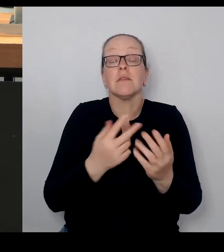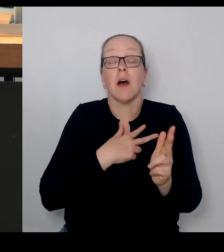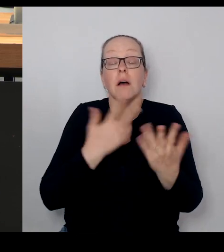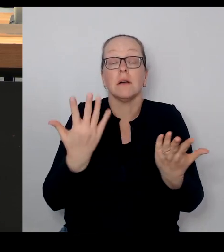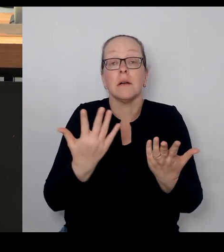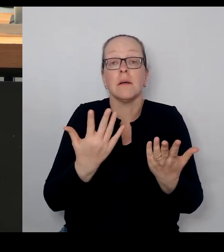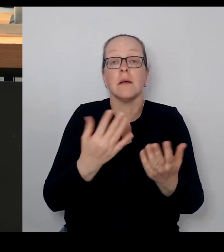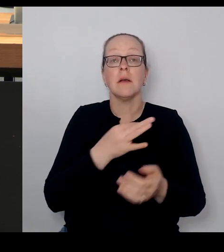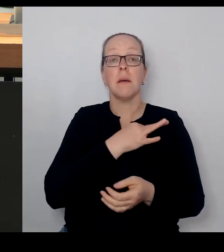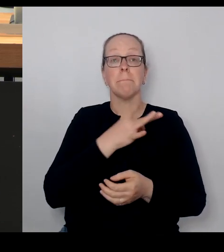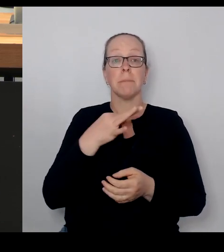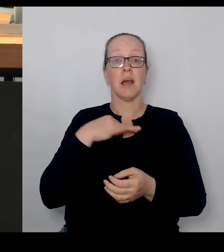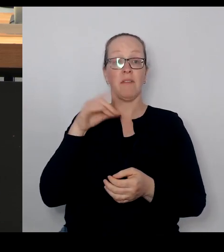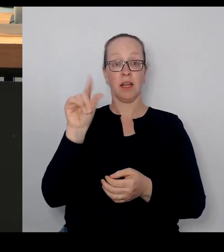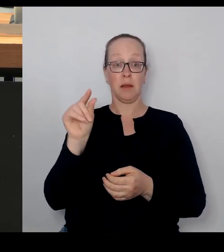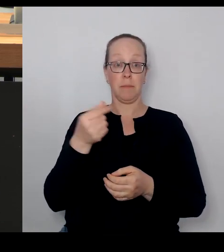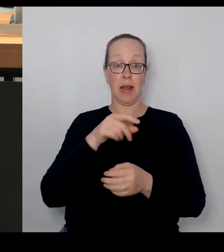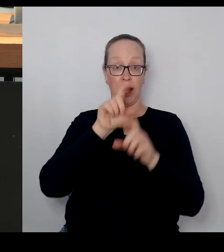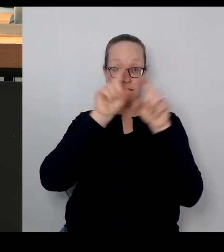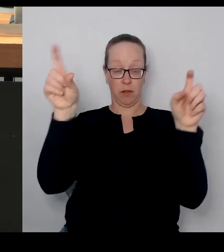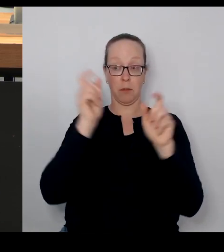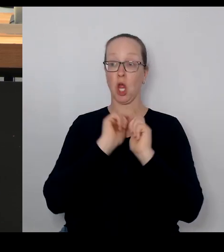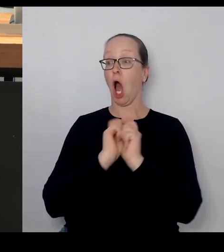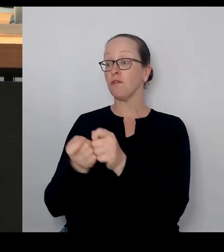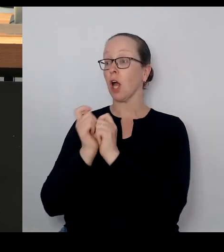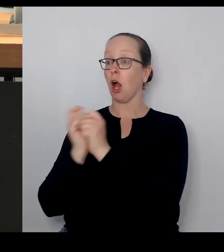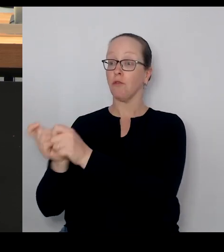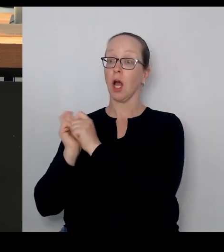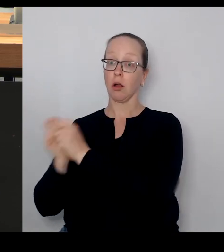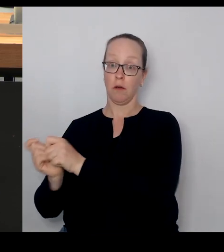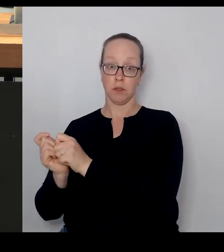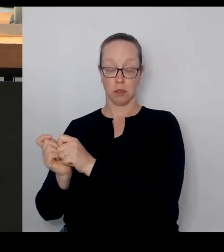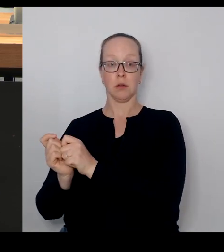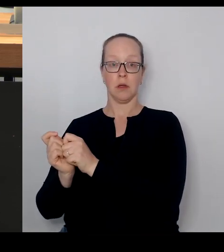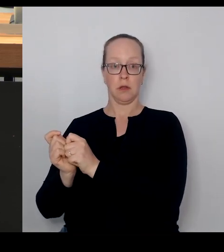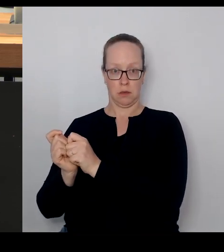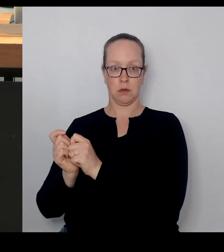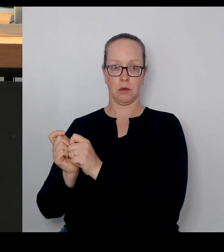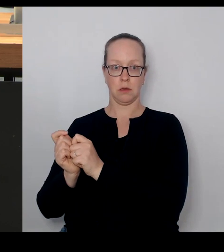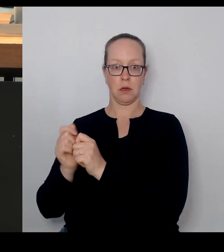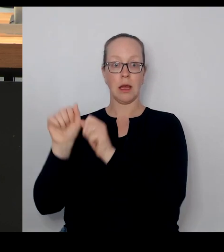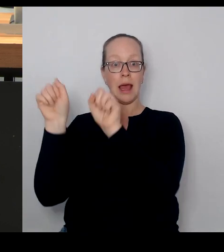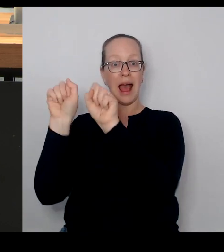für die Reinigungskräfte. Denn dieser Unterbietungs wettbewerb, der da stattfindet bei